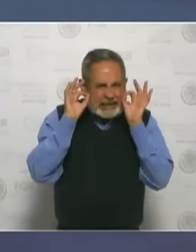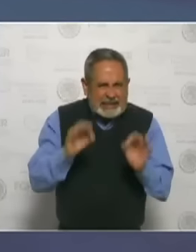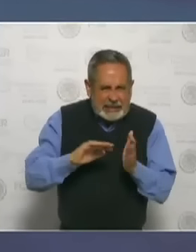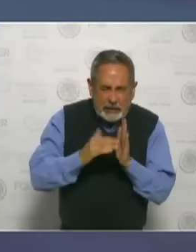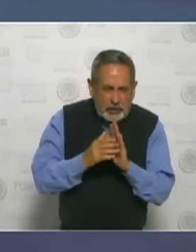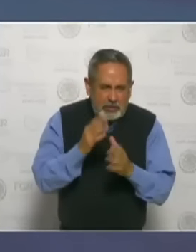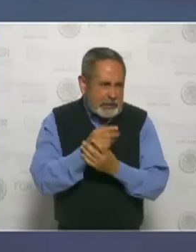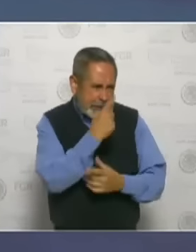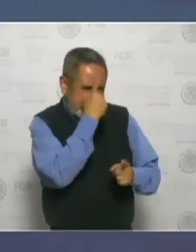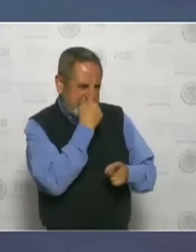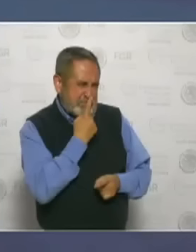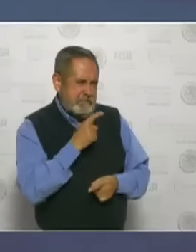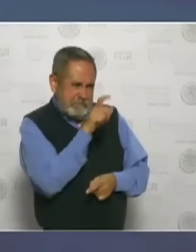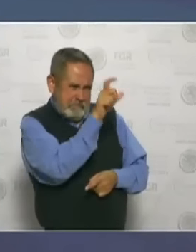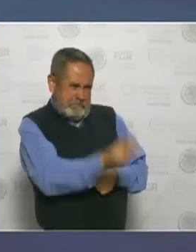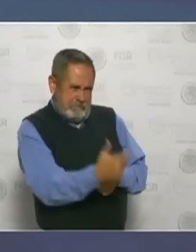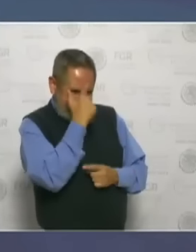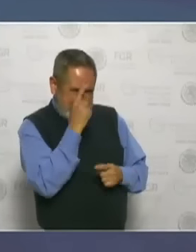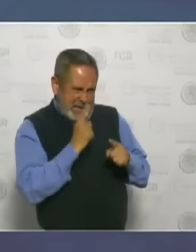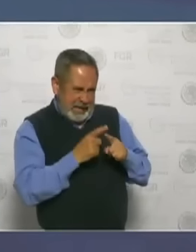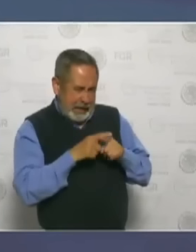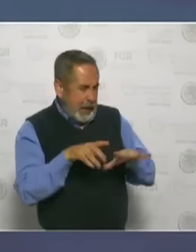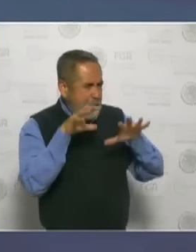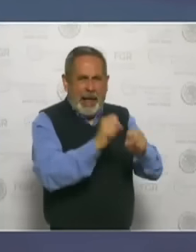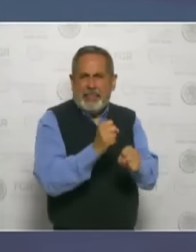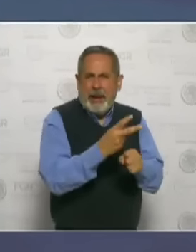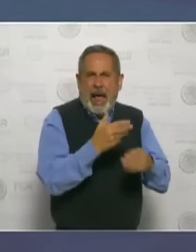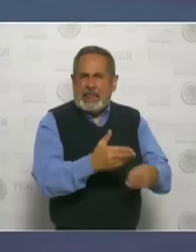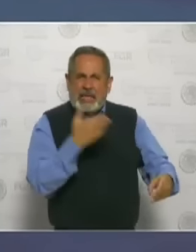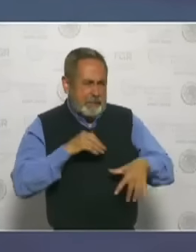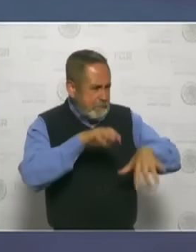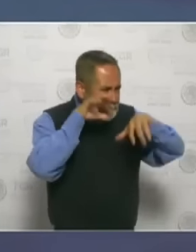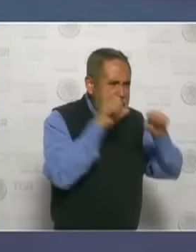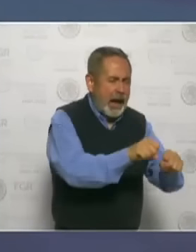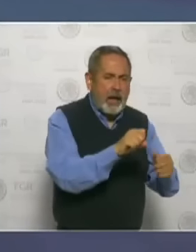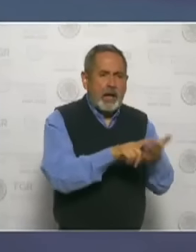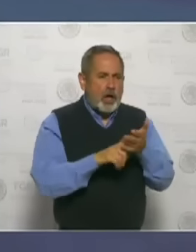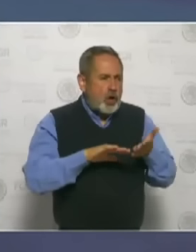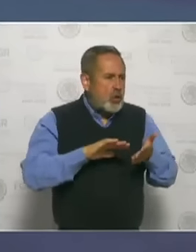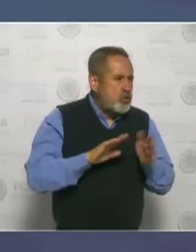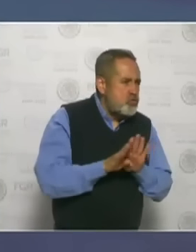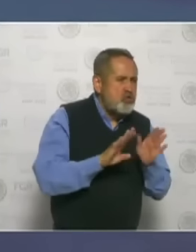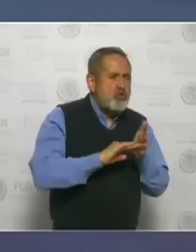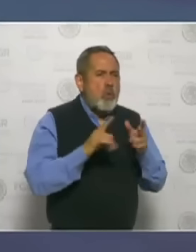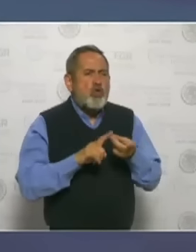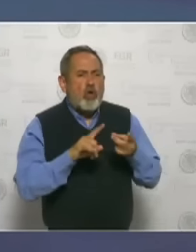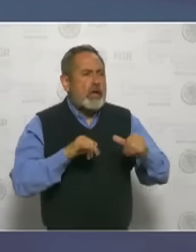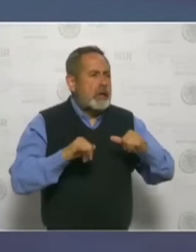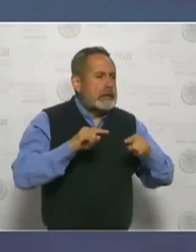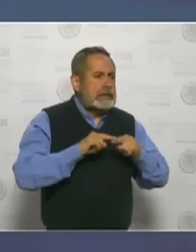perfiles criminales, la detección temprana de amenazas y el mapeo integral de los mercados